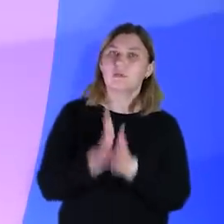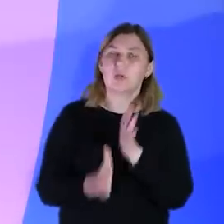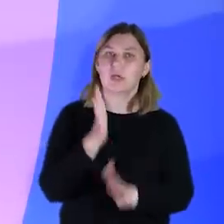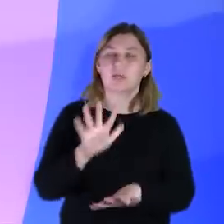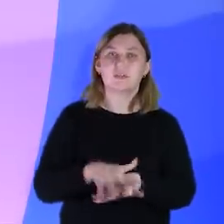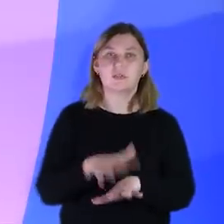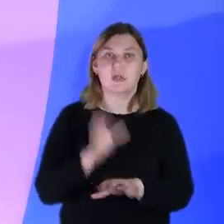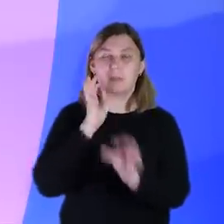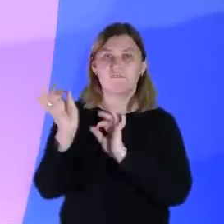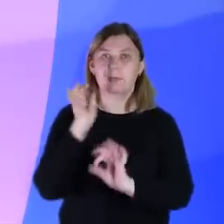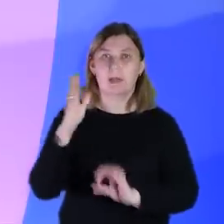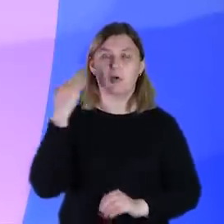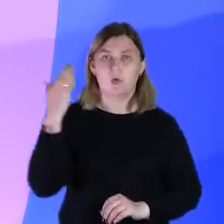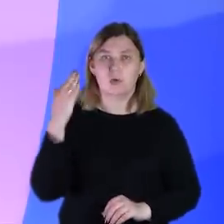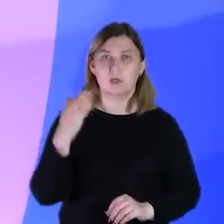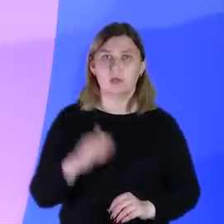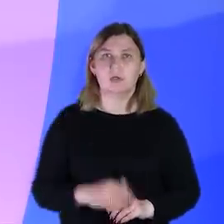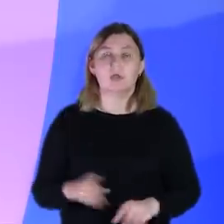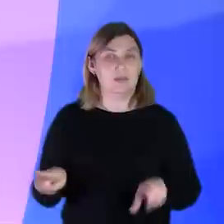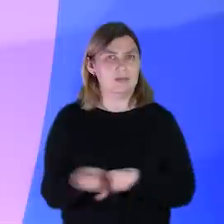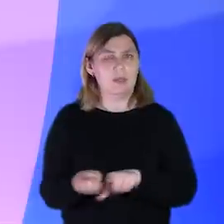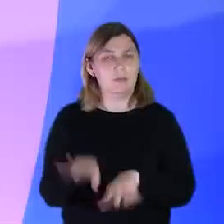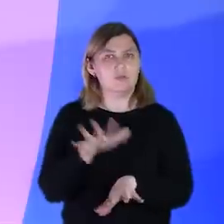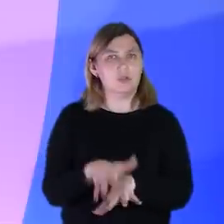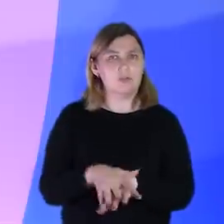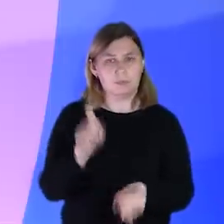informatorów honorowych. Ten sam system sprawdzony przed wojną ,